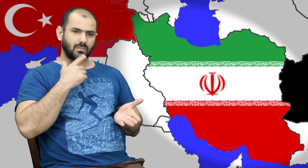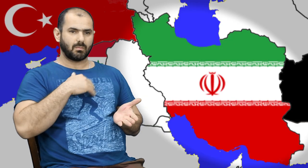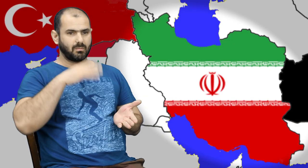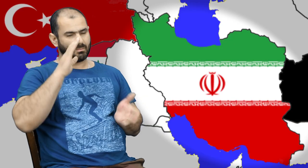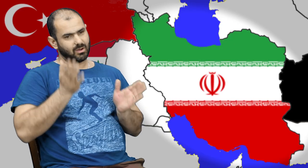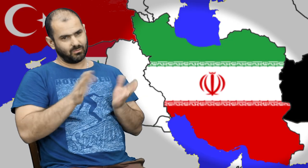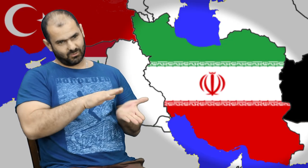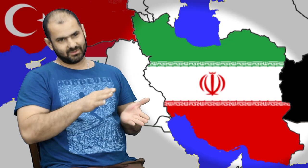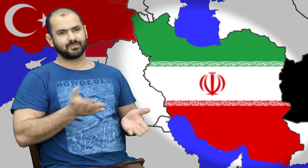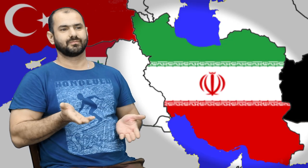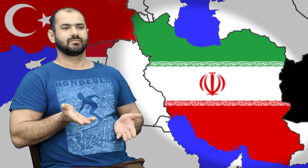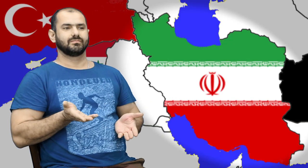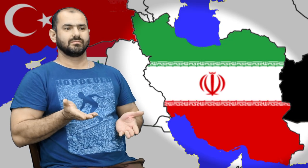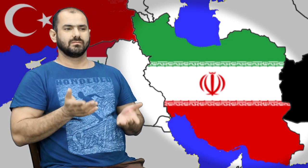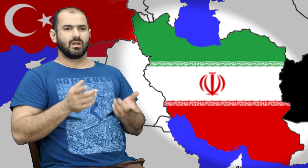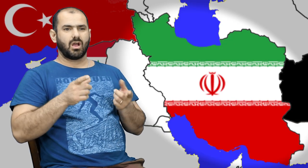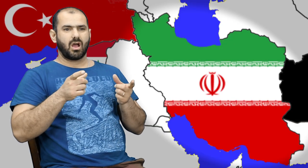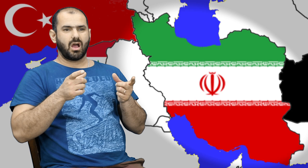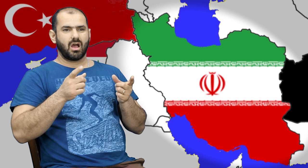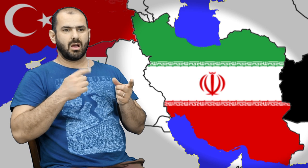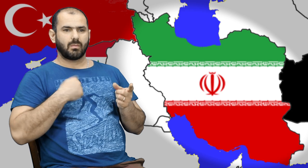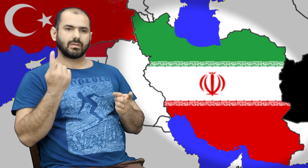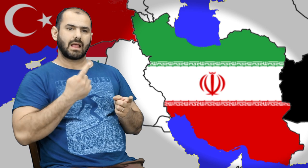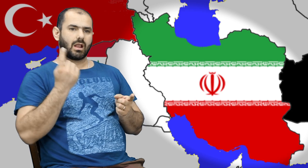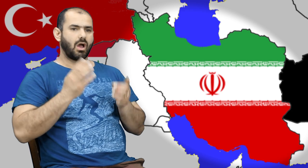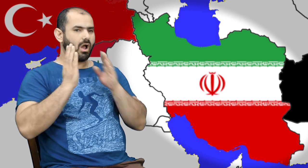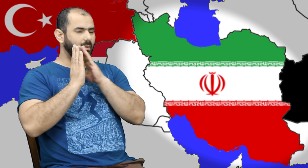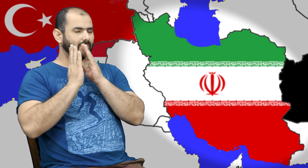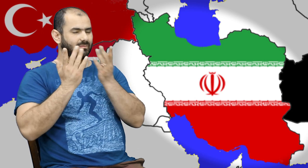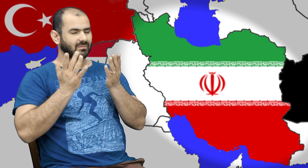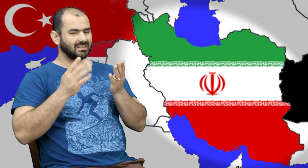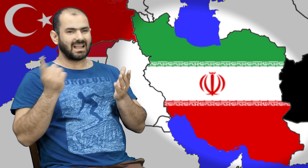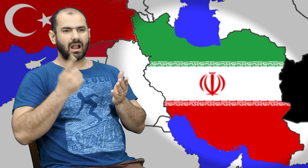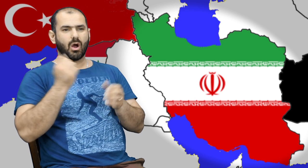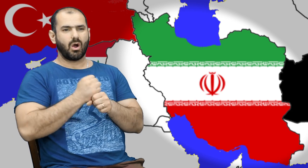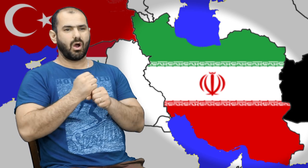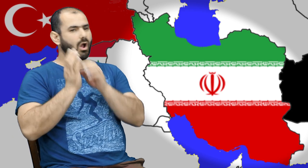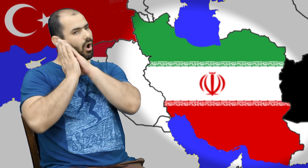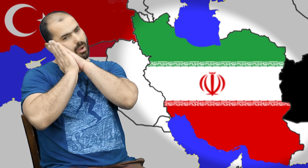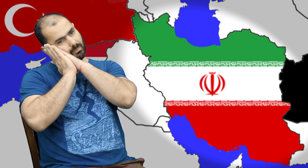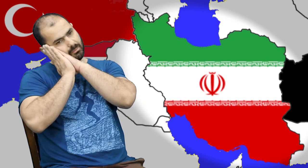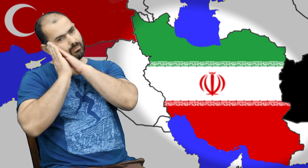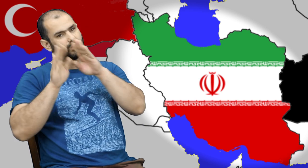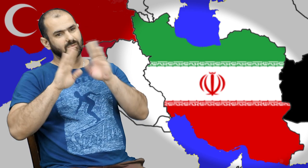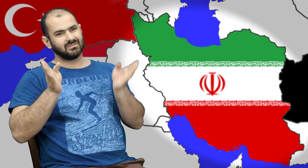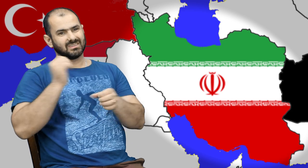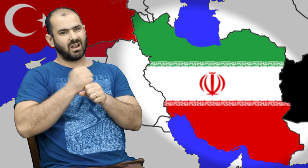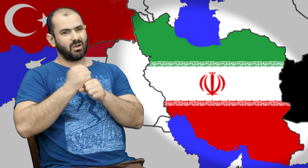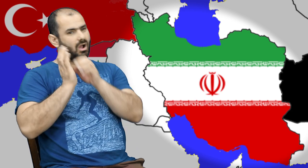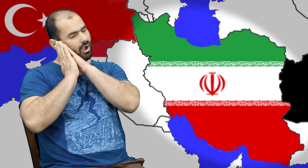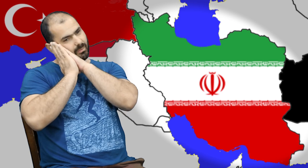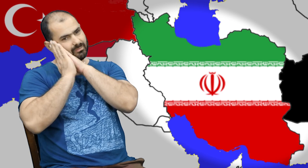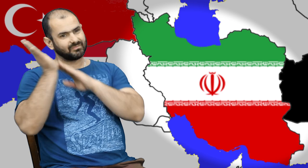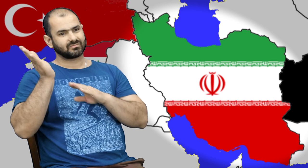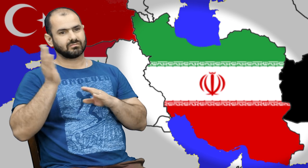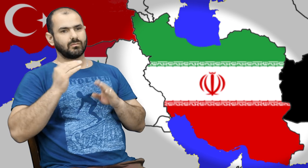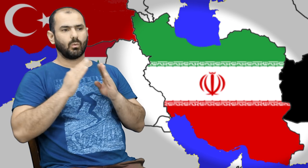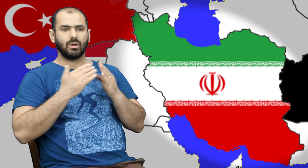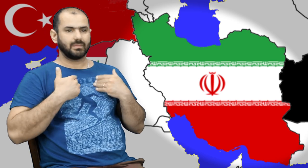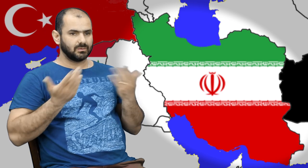Meine Eltern sind beide schon tot. Ich lebte alleine daheim.